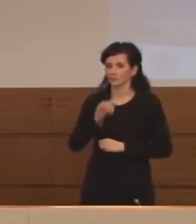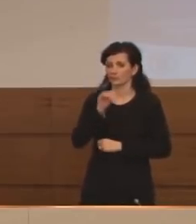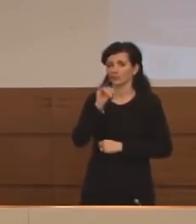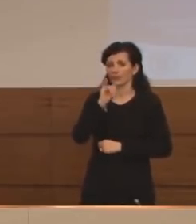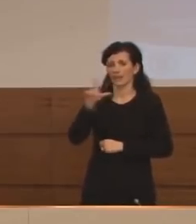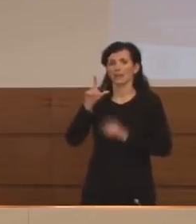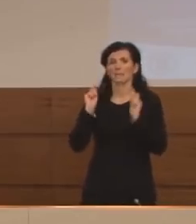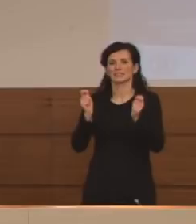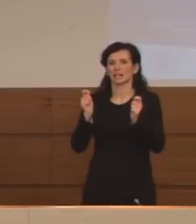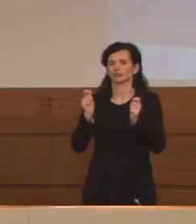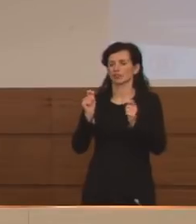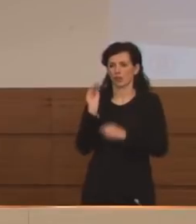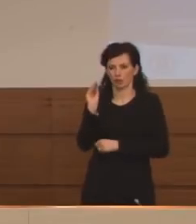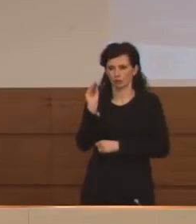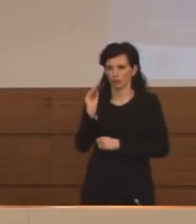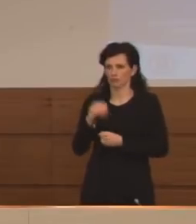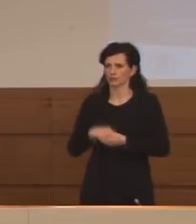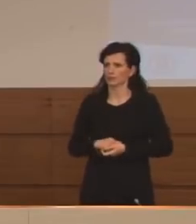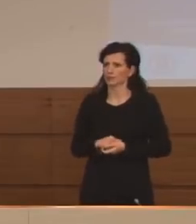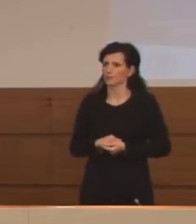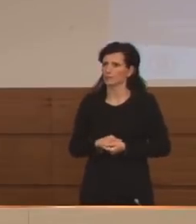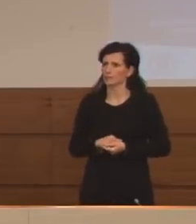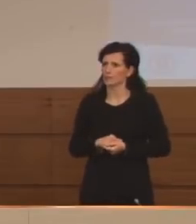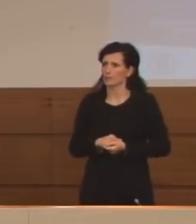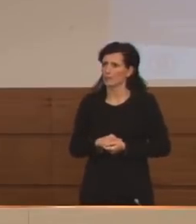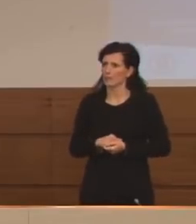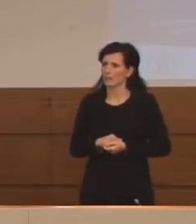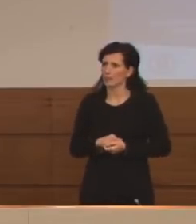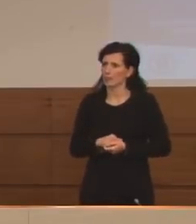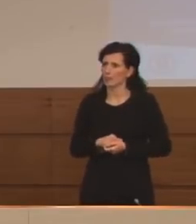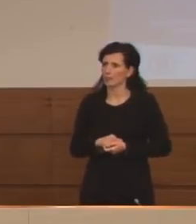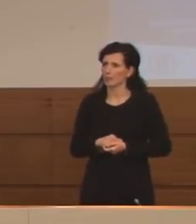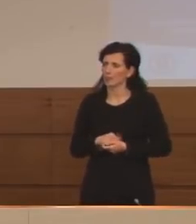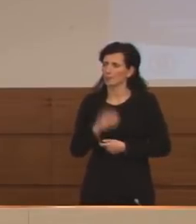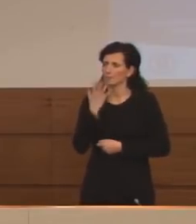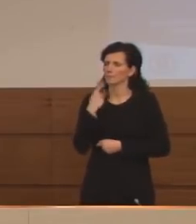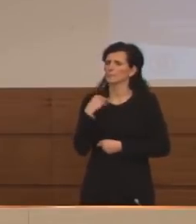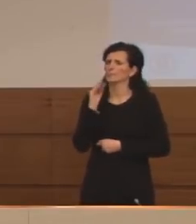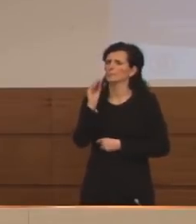Volevo fare una domanda su un fenomeno fino ad ora sporadico che però si è registrato.